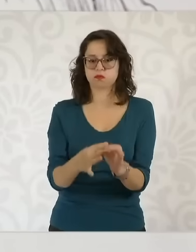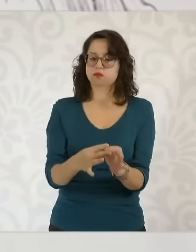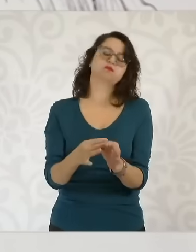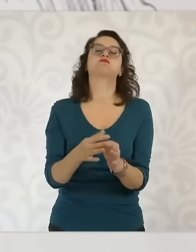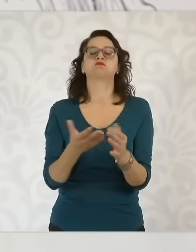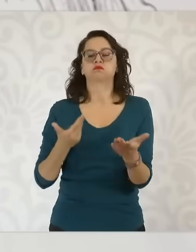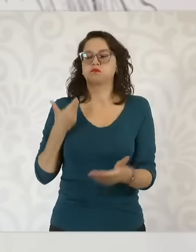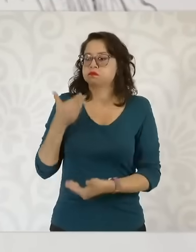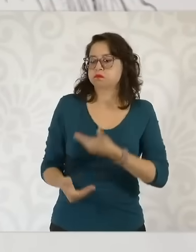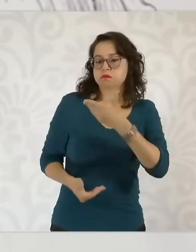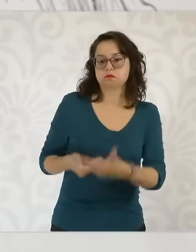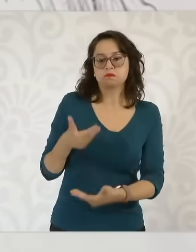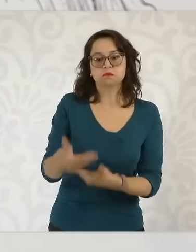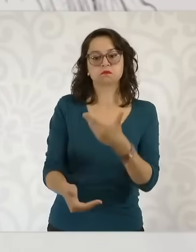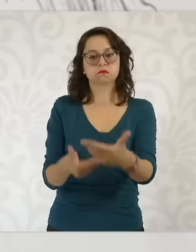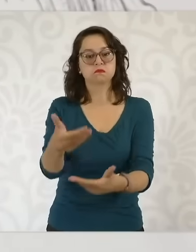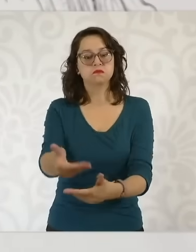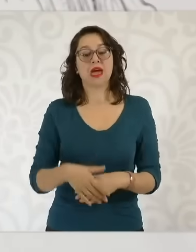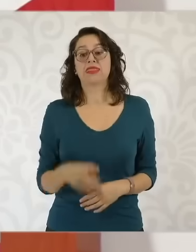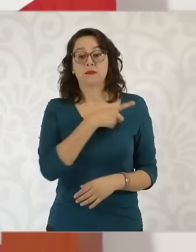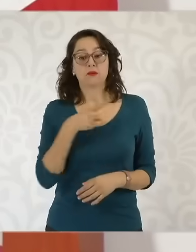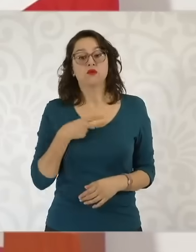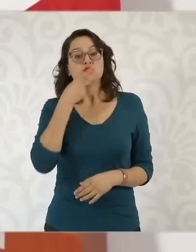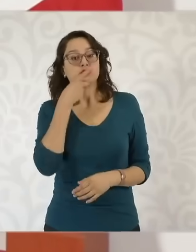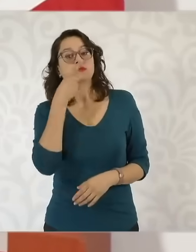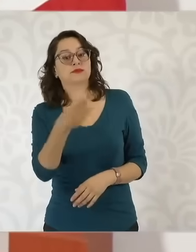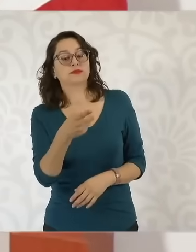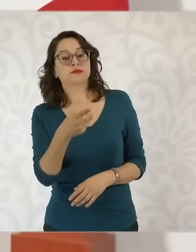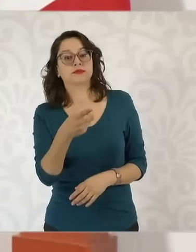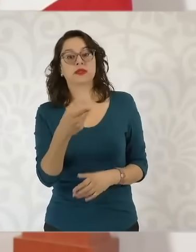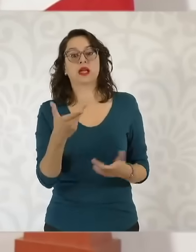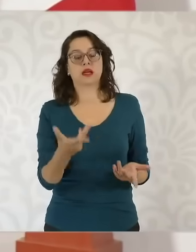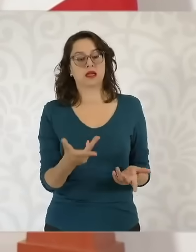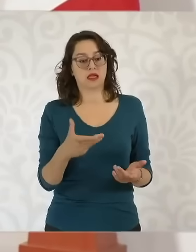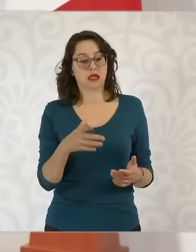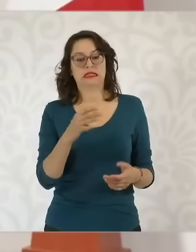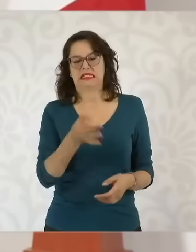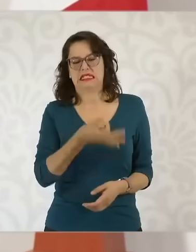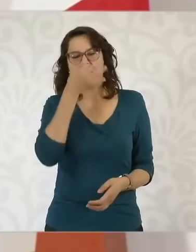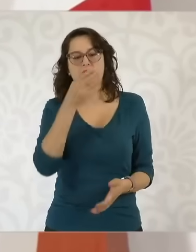Eh, y hay que decirlo, el acuerdo de seguridad que en su momento se firmará eh, pues tiene los